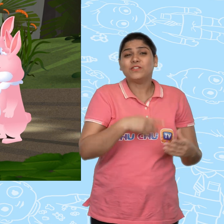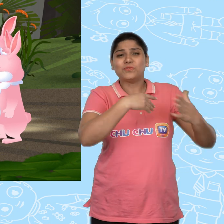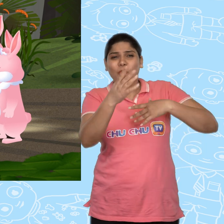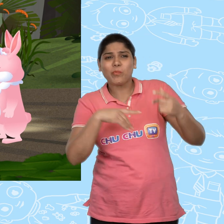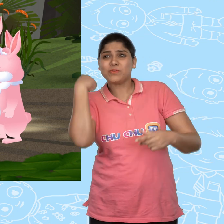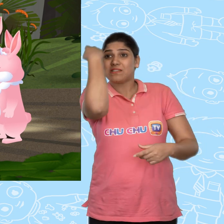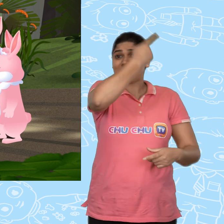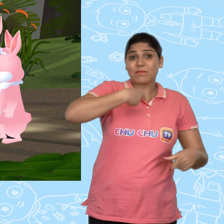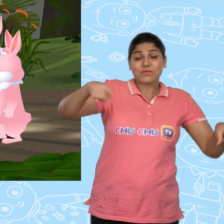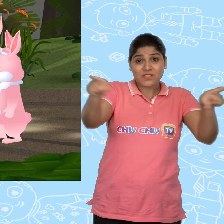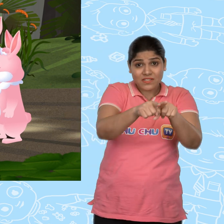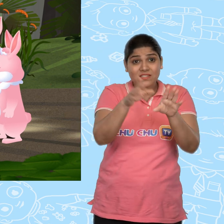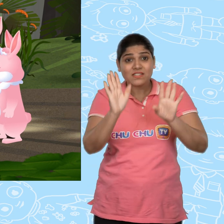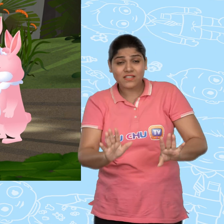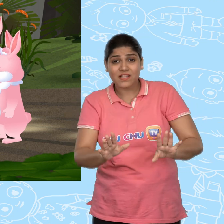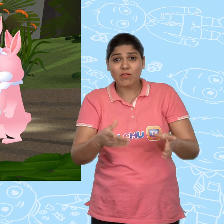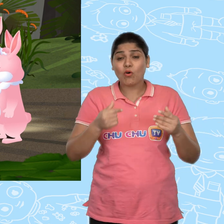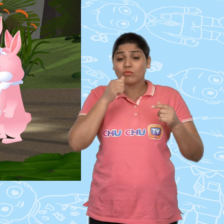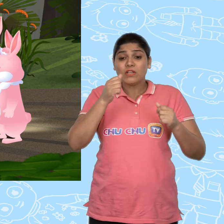कहा था की जो भी उसके जैसे दिखते हैं